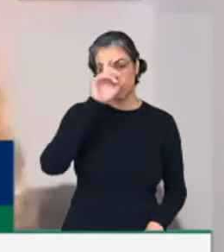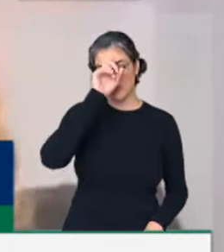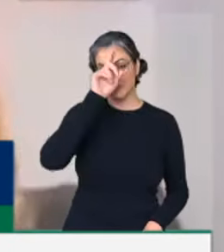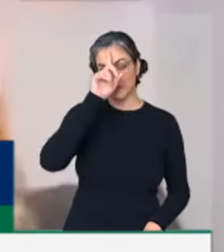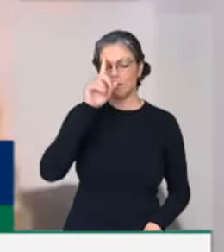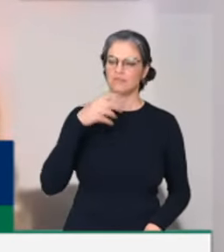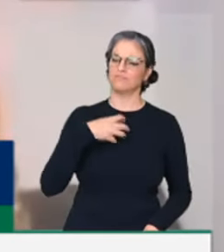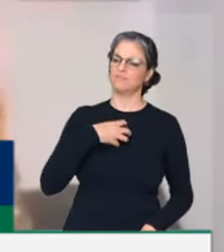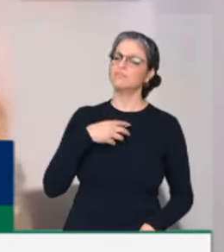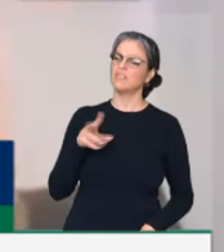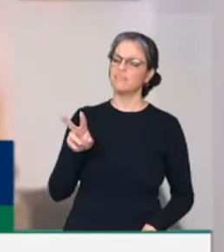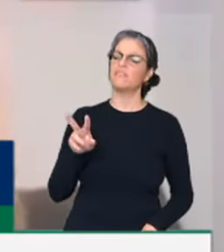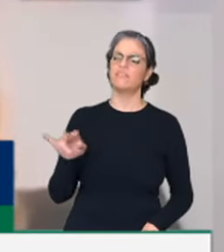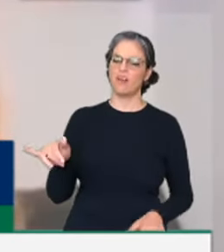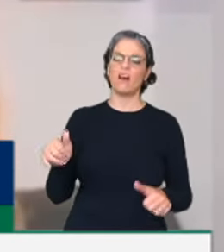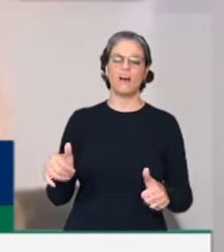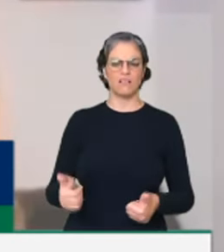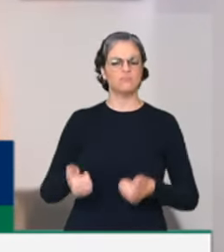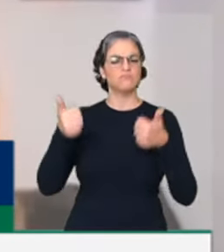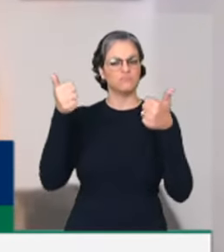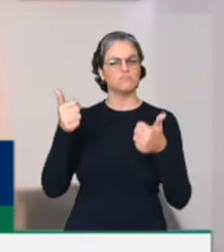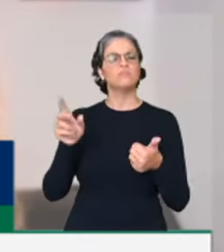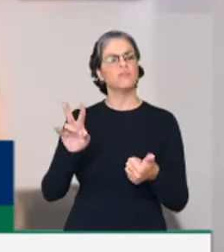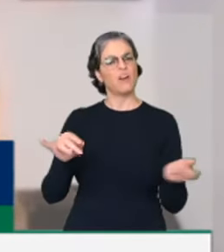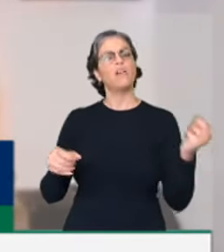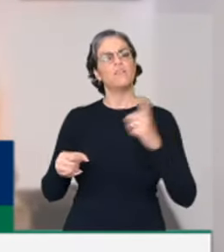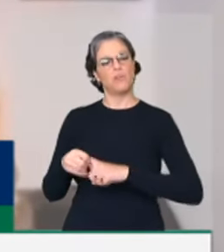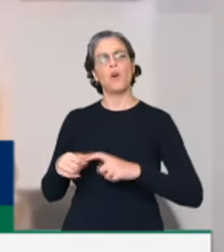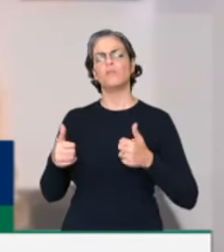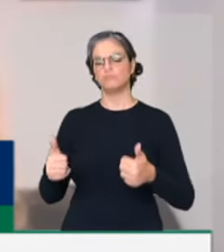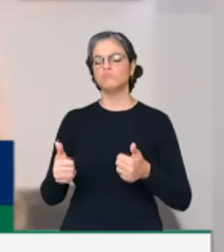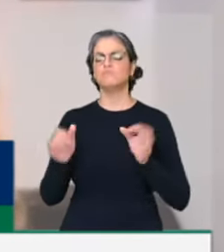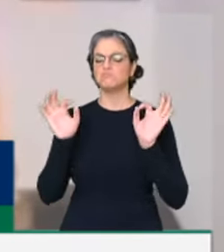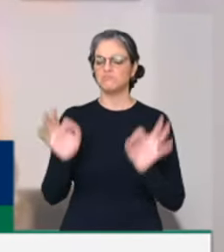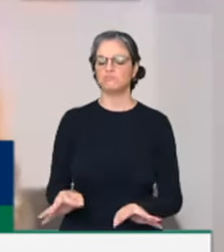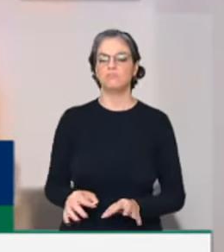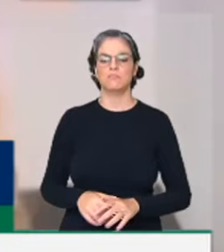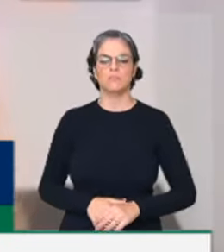RETORNO, CERTEZA. ELE TEVE... MUITOS, MUITOS, MUITOS AMIGOS NÃO SÓ SEUS COLEGAS DE